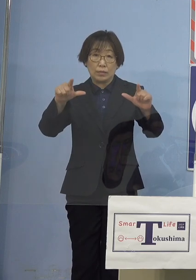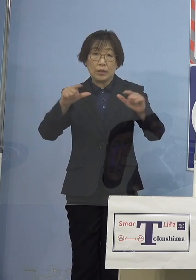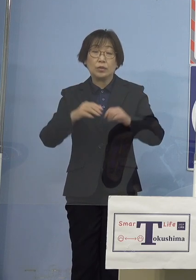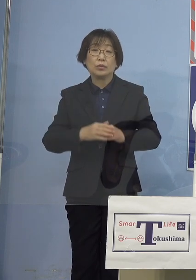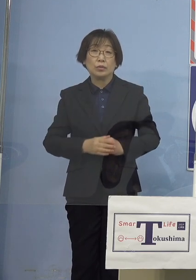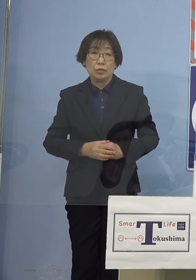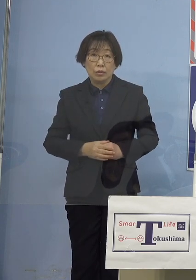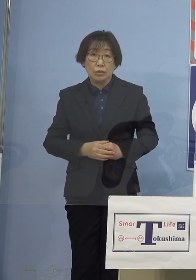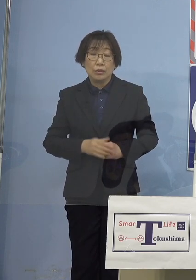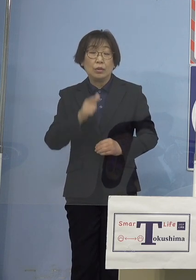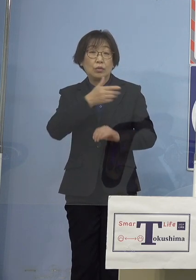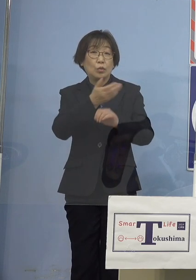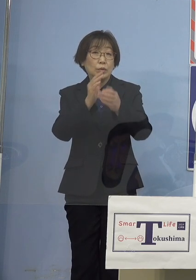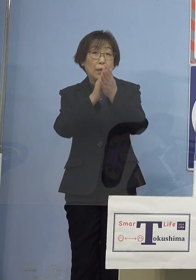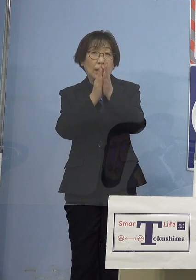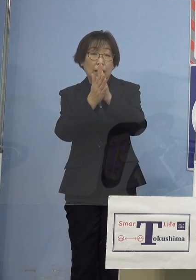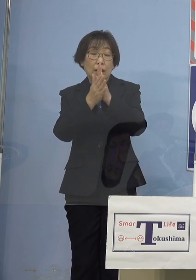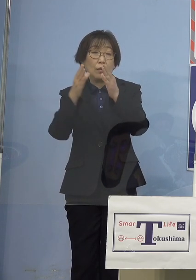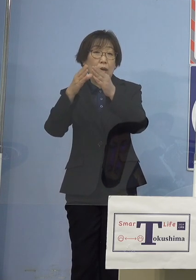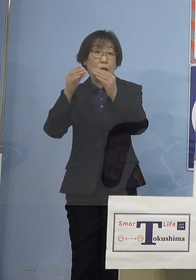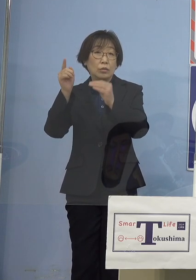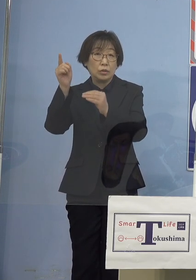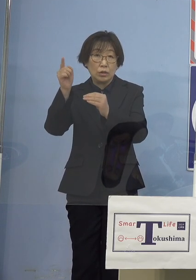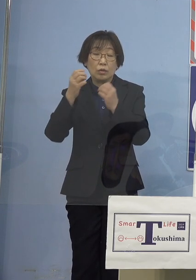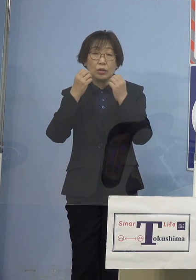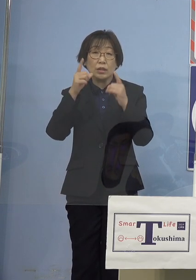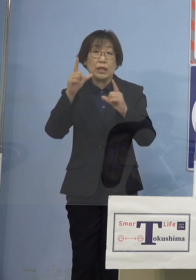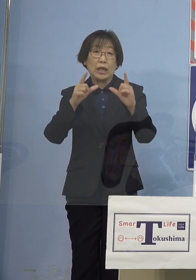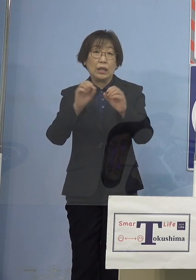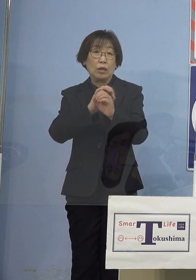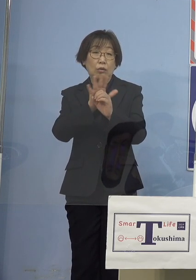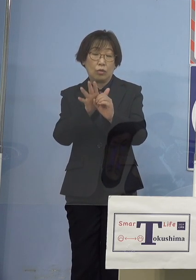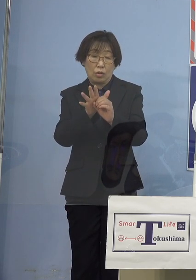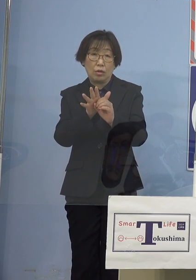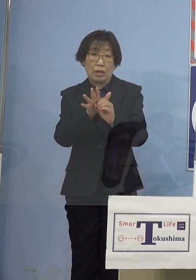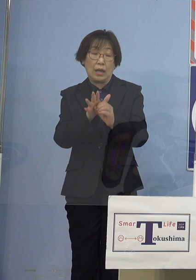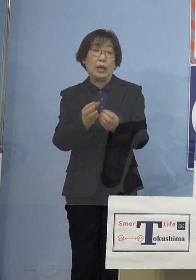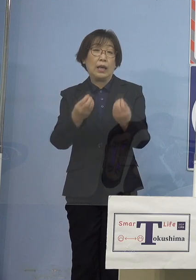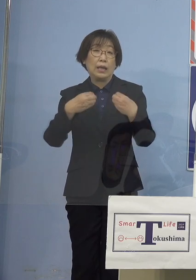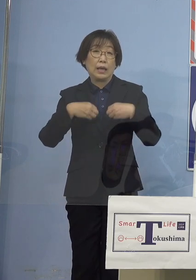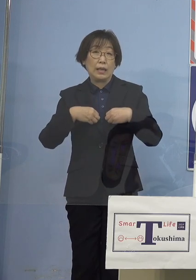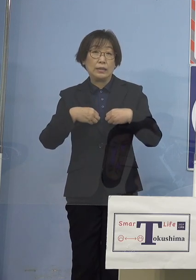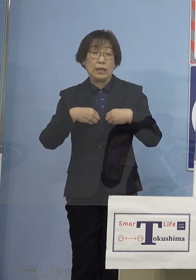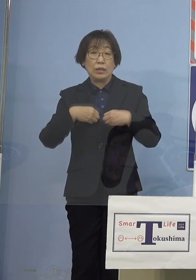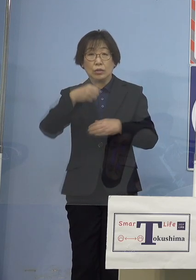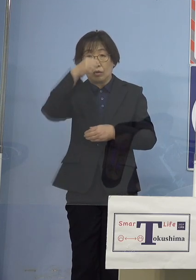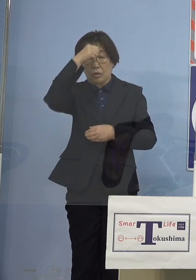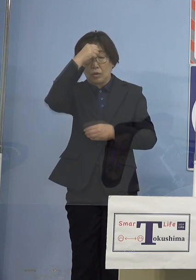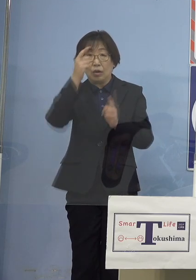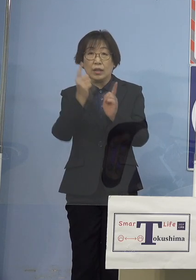本県では、国の 新型コロナウイルス感染症対策分科会が示した